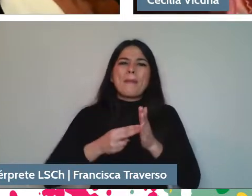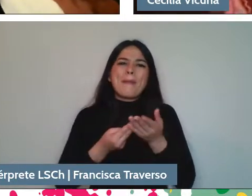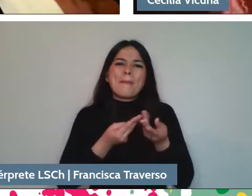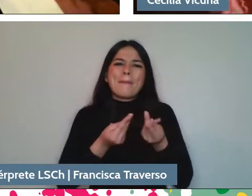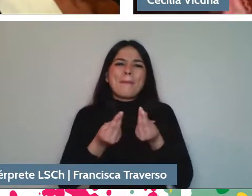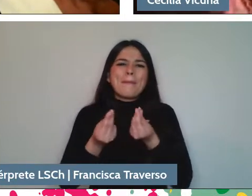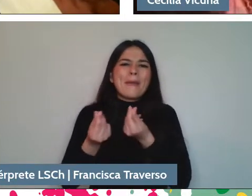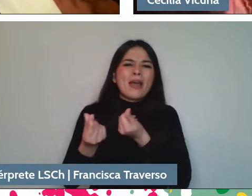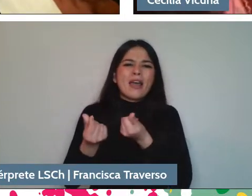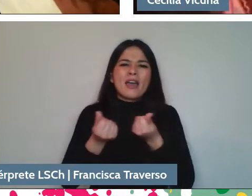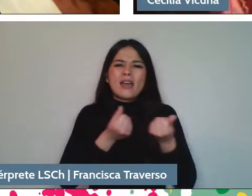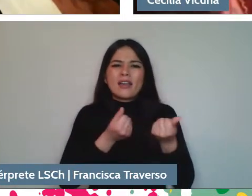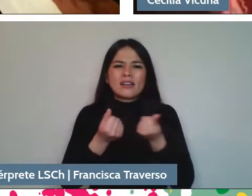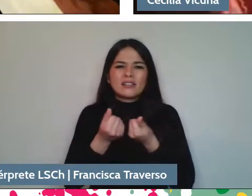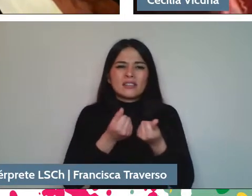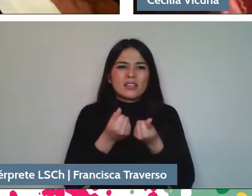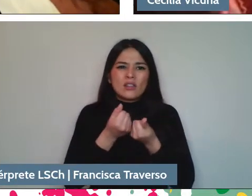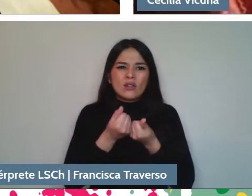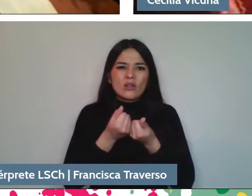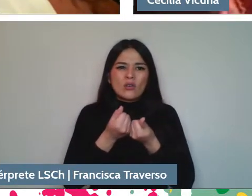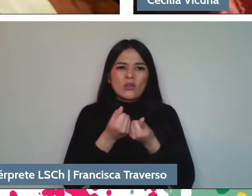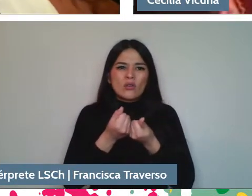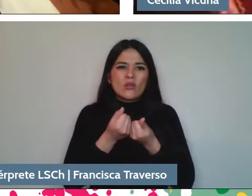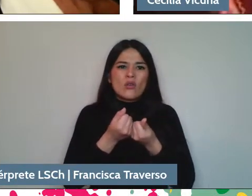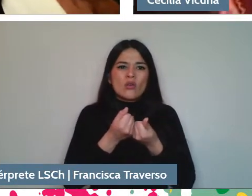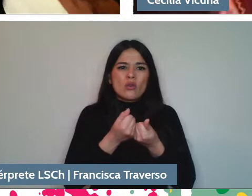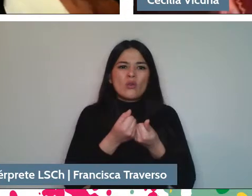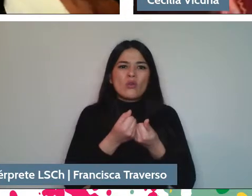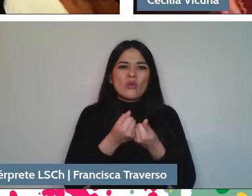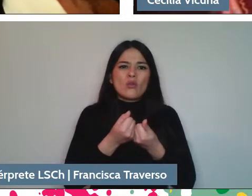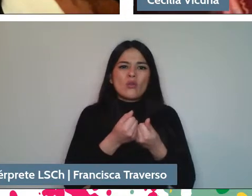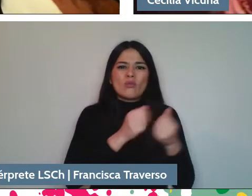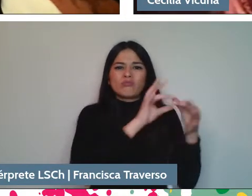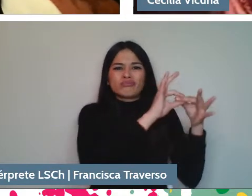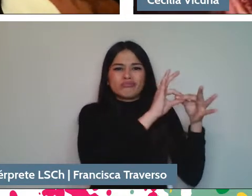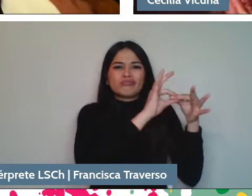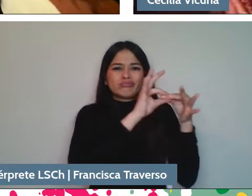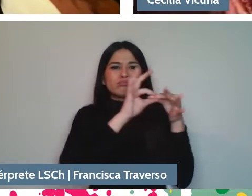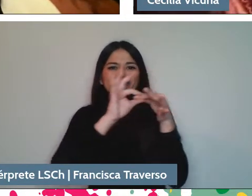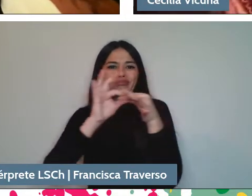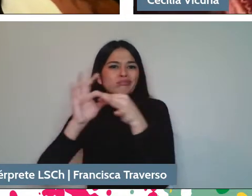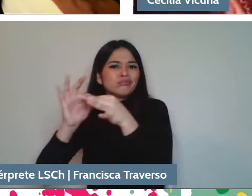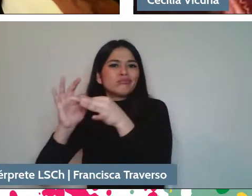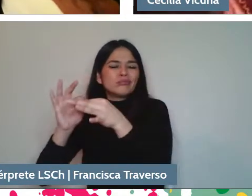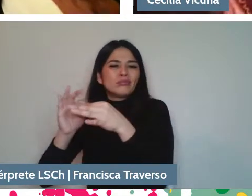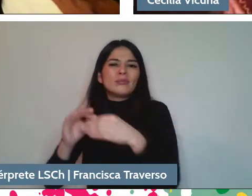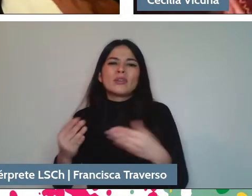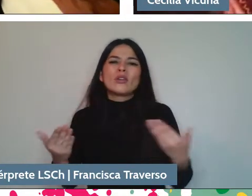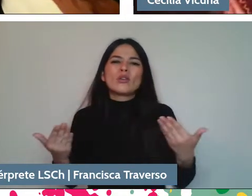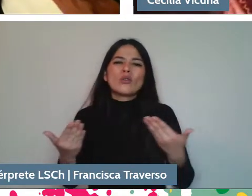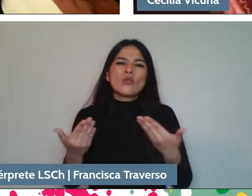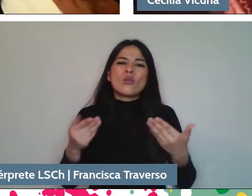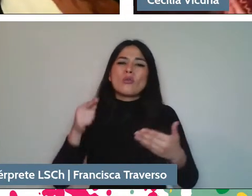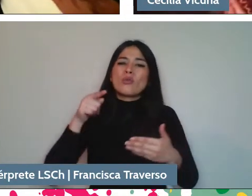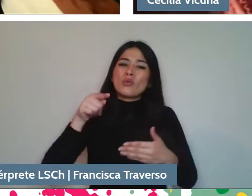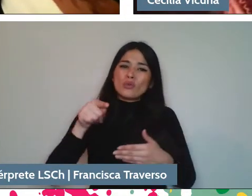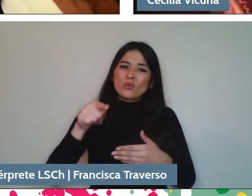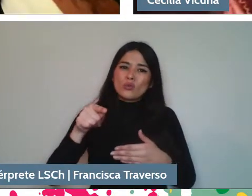Los problemas que vivimos hoy son derivados de eso también, pero, ¿cómo fuiste elaborando tú eso? ¿Cómo de saliste de ese shock?